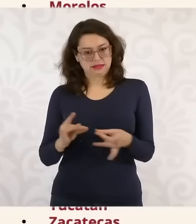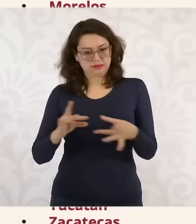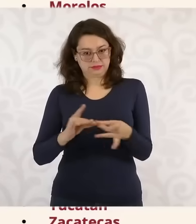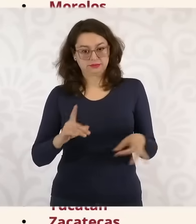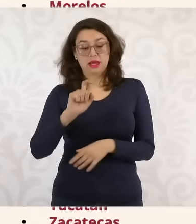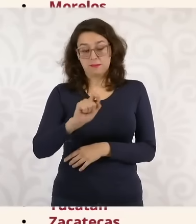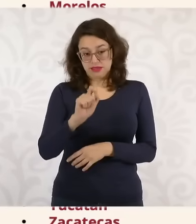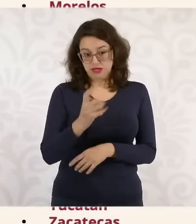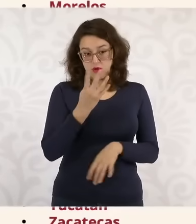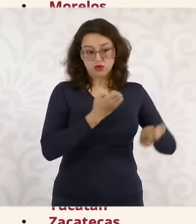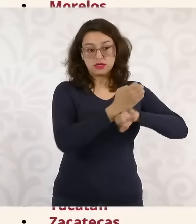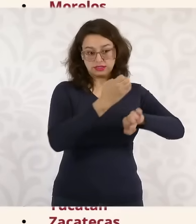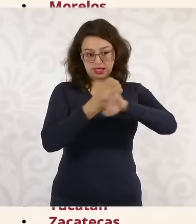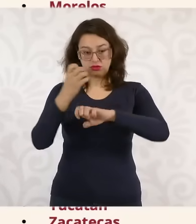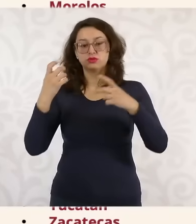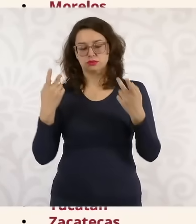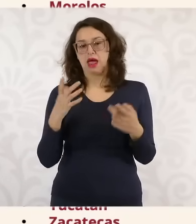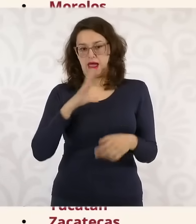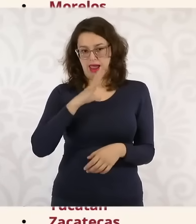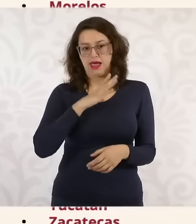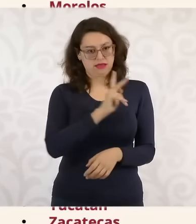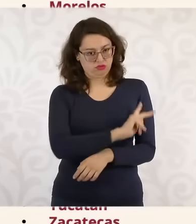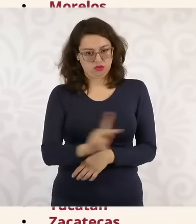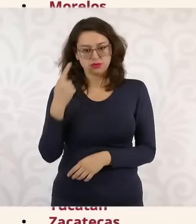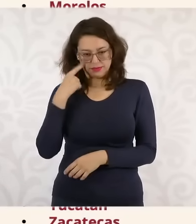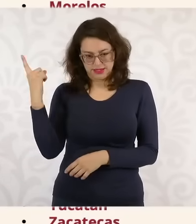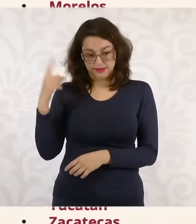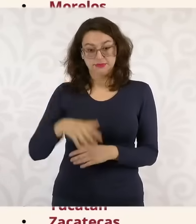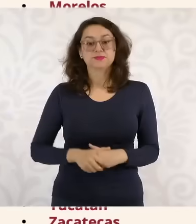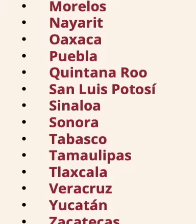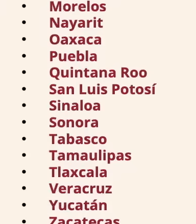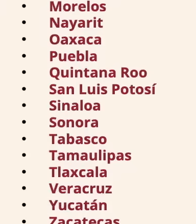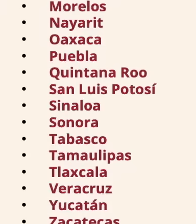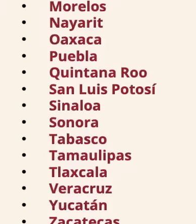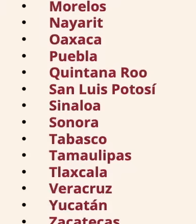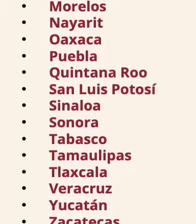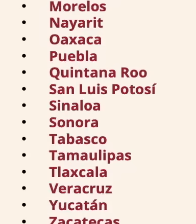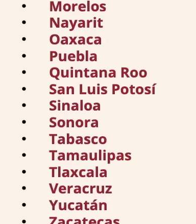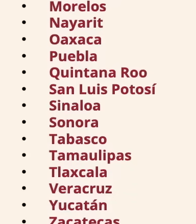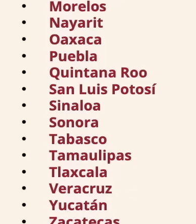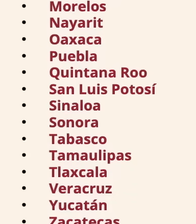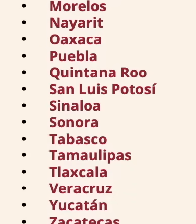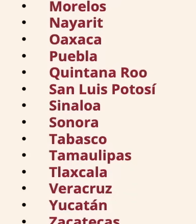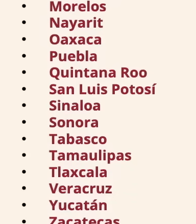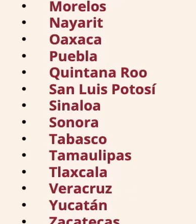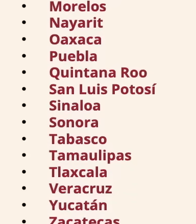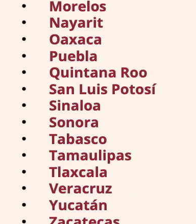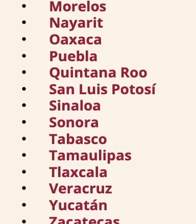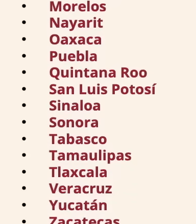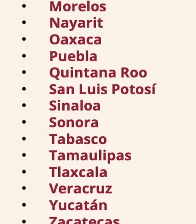de la República, que aquí se refleja el mapa eh de los estados que están en color eh lila. Son